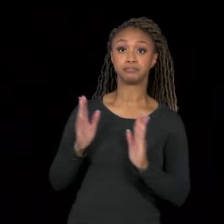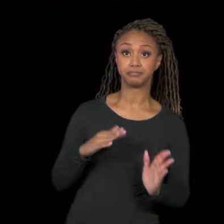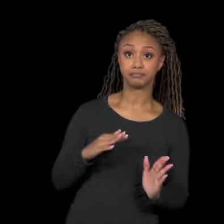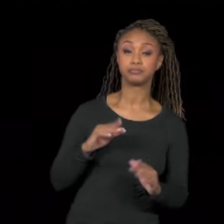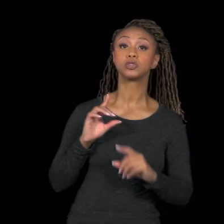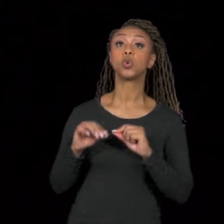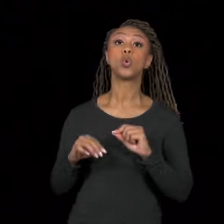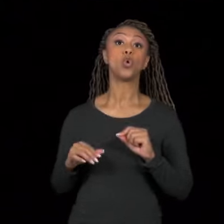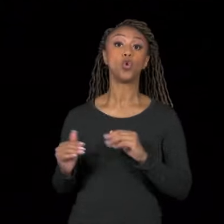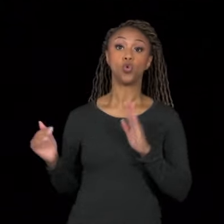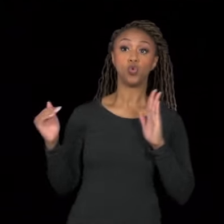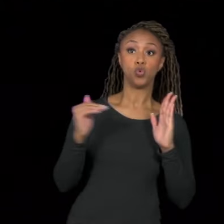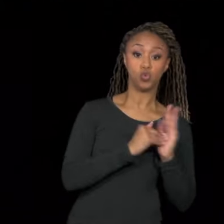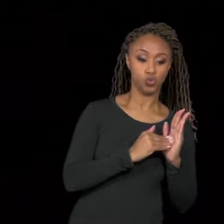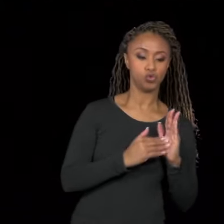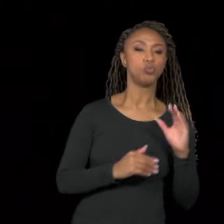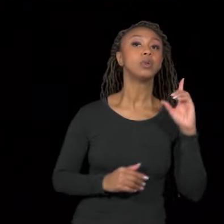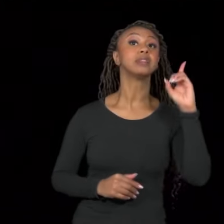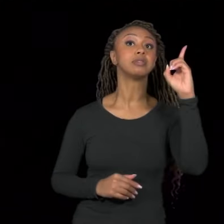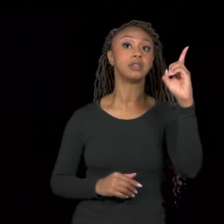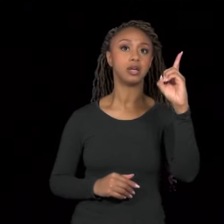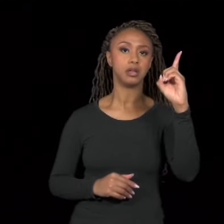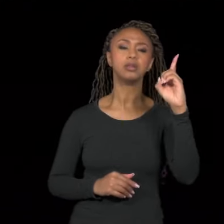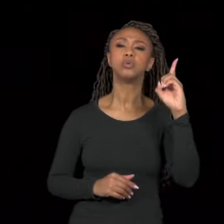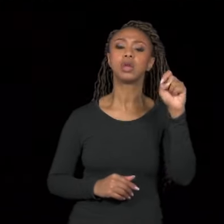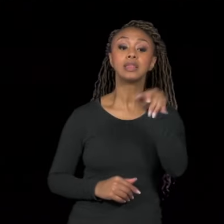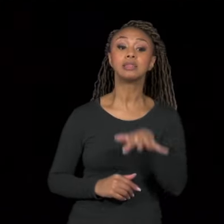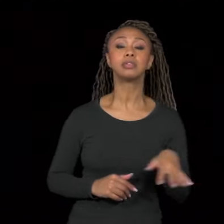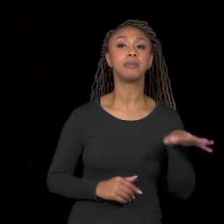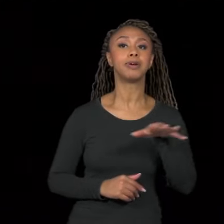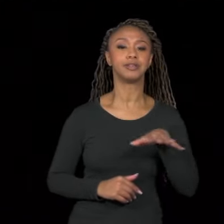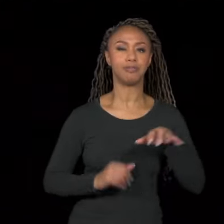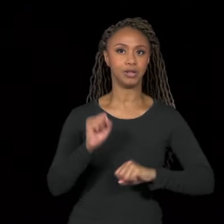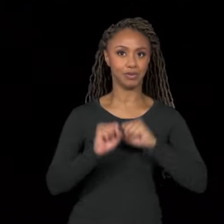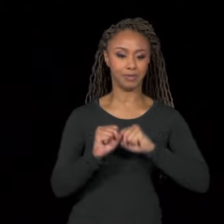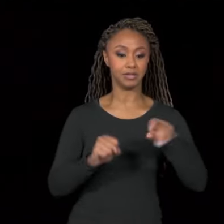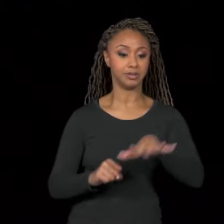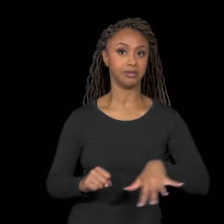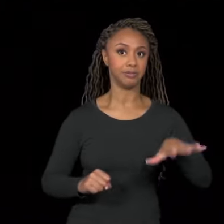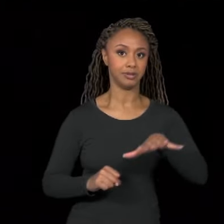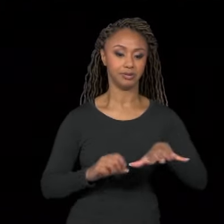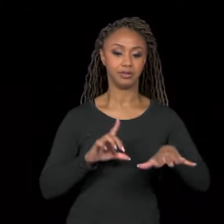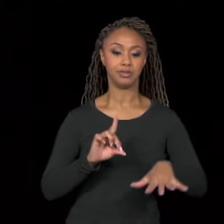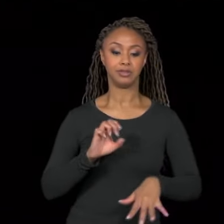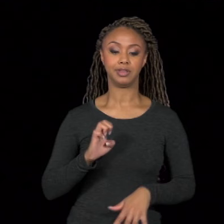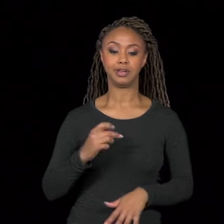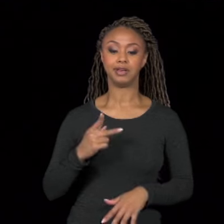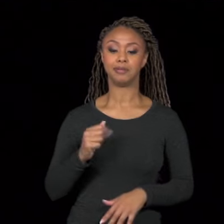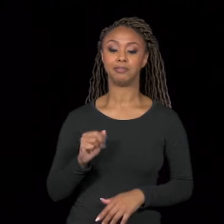DEPARTAMENTOS, O DEPARTAMENTO 1 E O DEPARTAMENTO 2. ENTÃO, EU TENHO DUAS ENTIDADES E ELAS ESTÃO SE